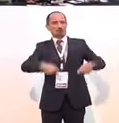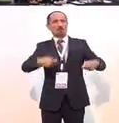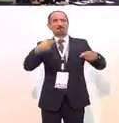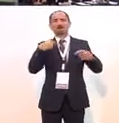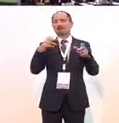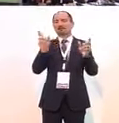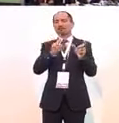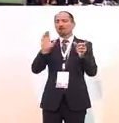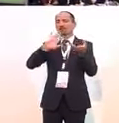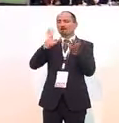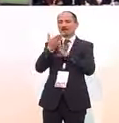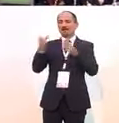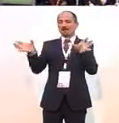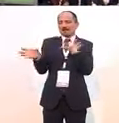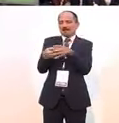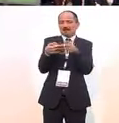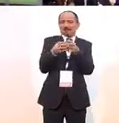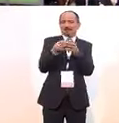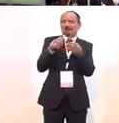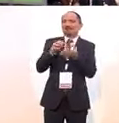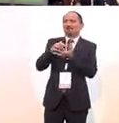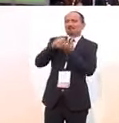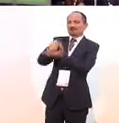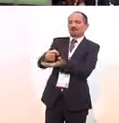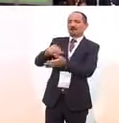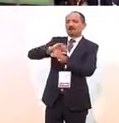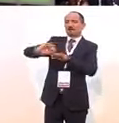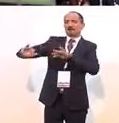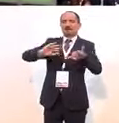è come investire nelle periferie. Lo abbiamo fatto. Vogliamo farlo di più? Facciamolo.